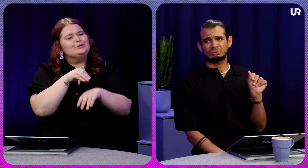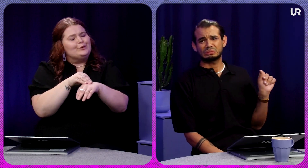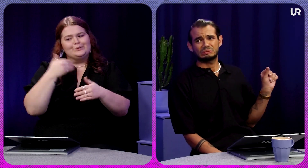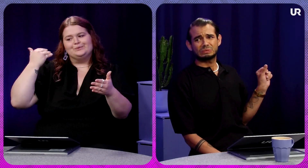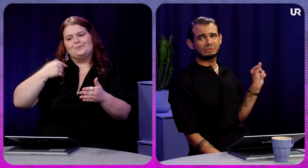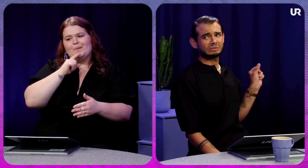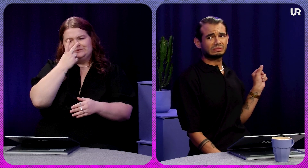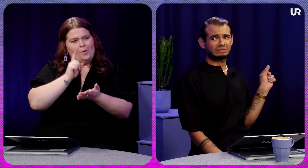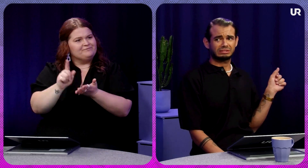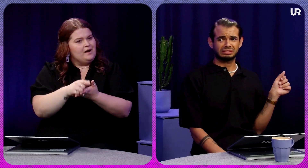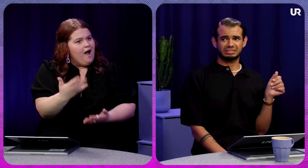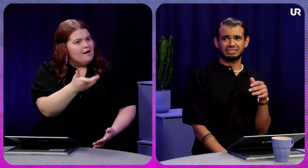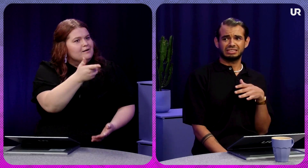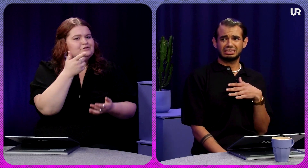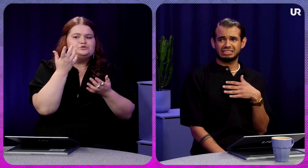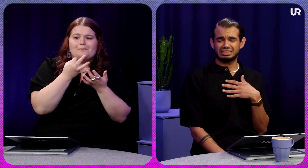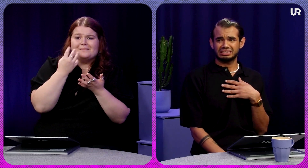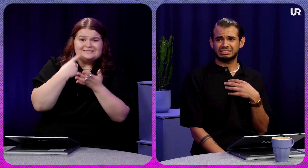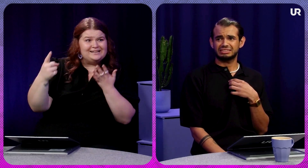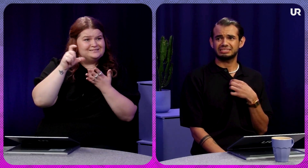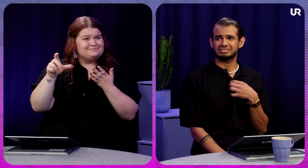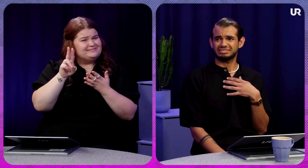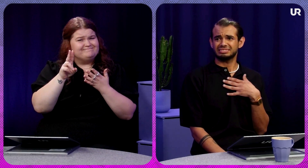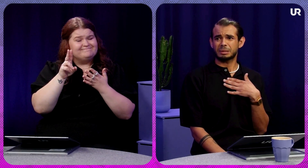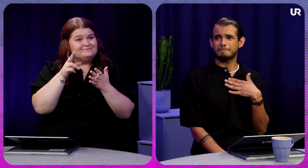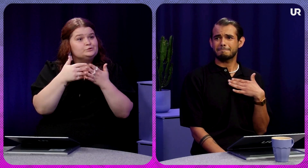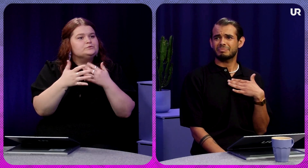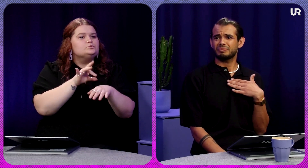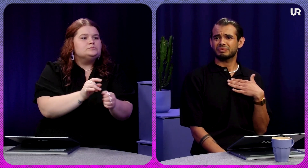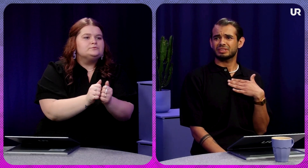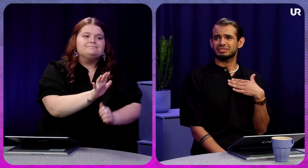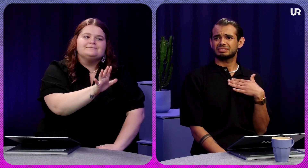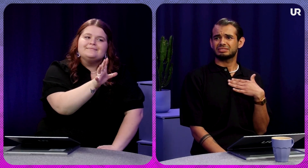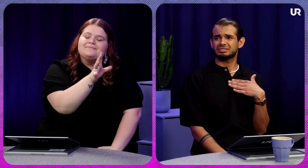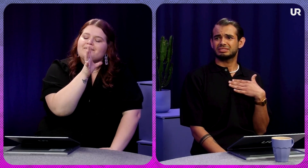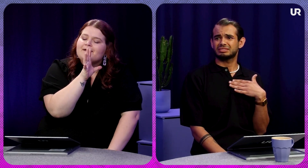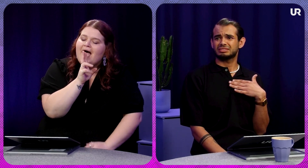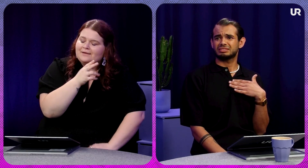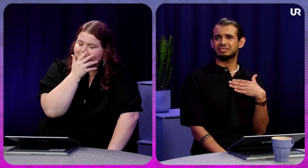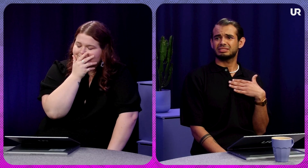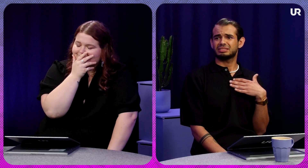Det är helt sjukt. Ofta kan man t.ex. se klipp med kändisar som gör sjuka grejer.